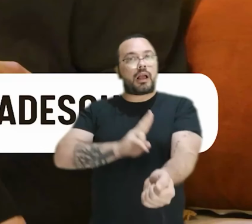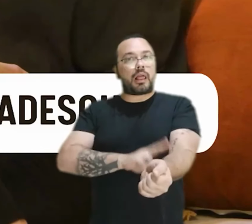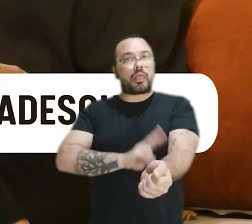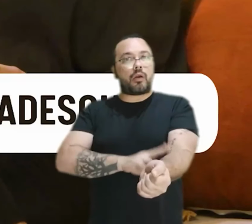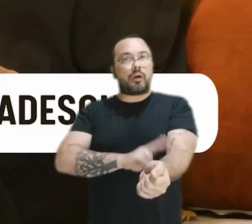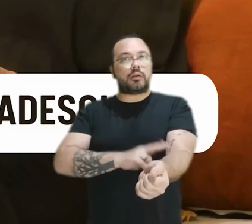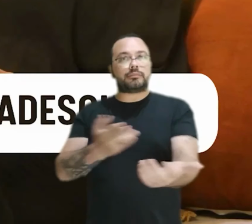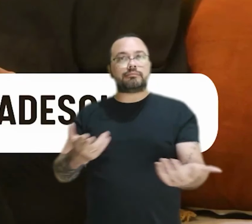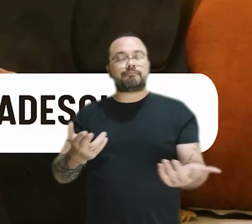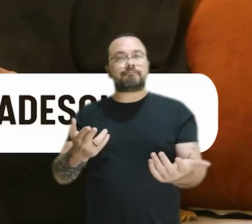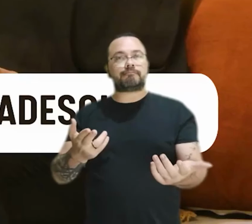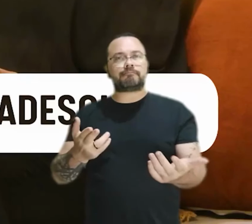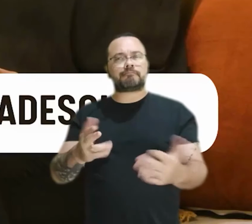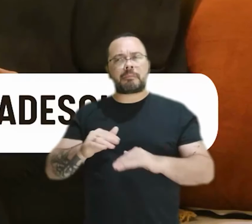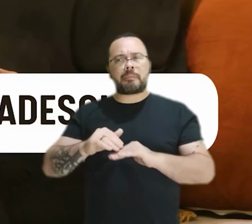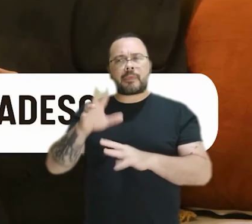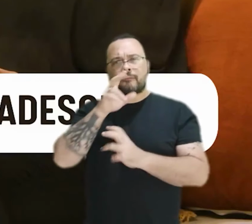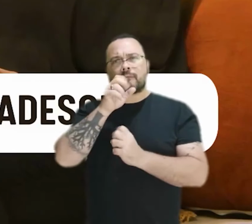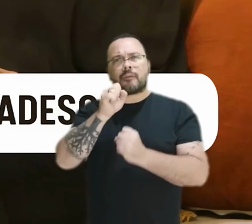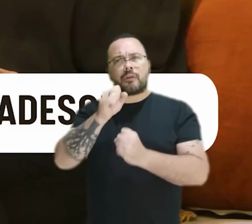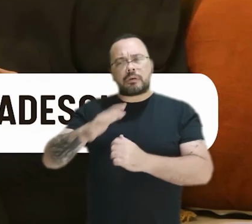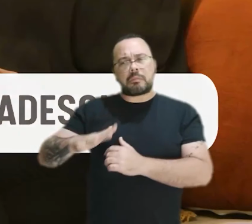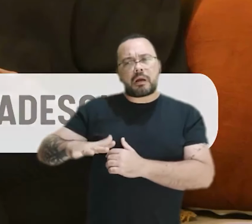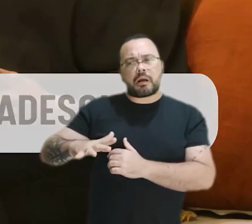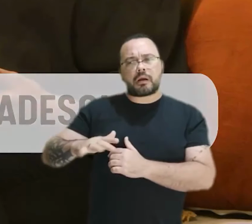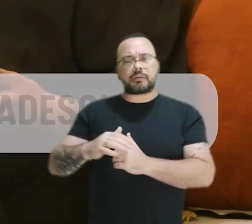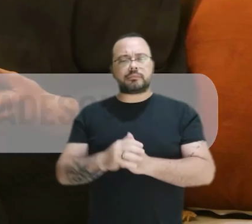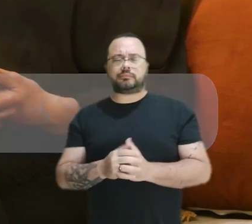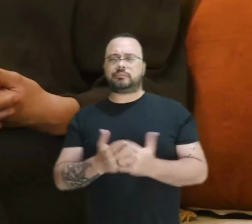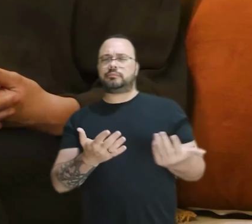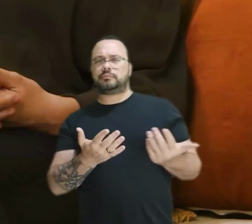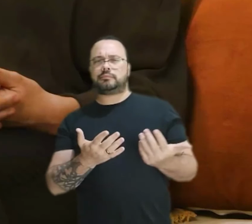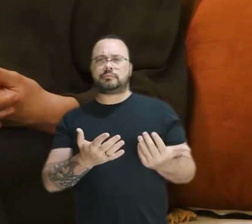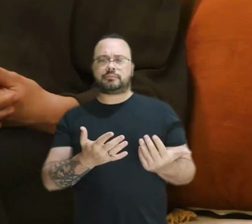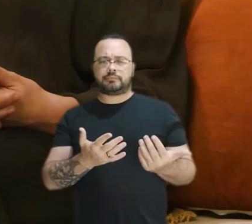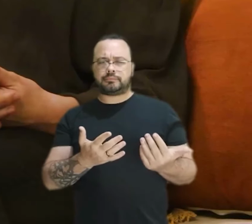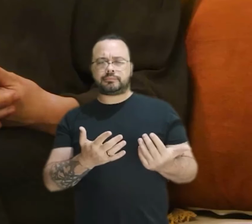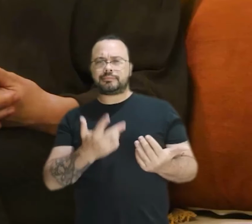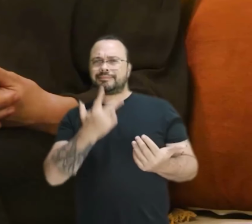E mais encorpadas, né? E aí, eu escuto e falo: "nossa, mas não... não tá chegando,